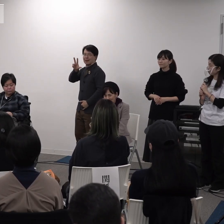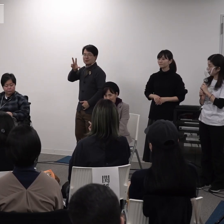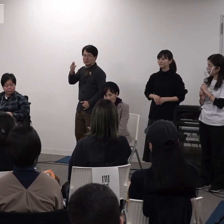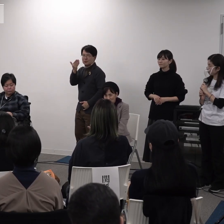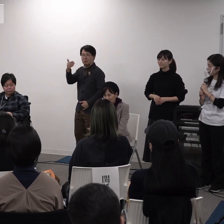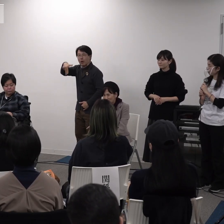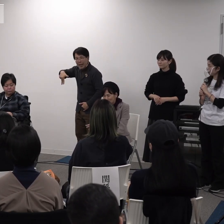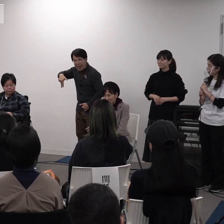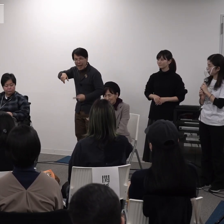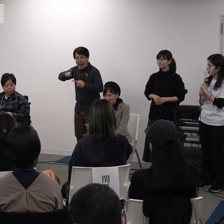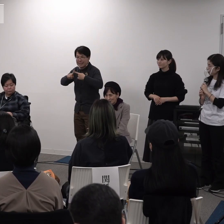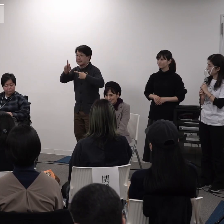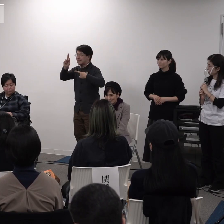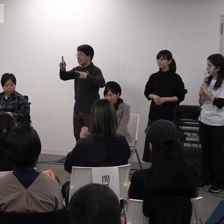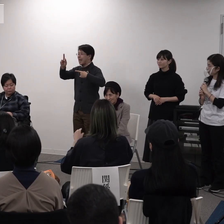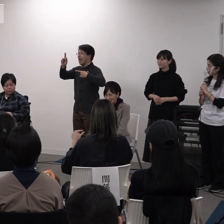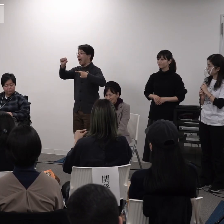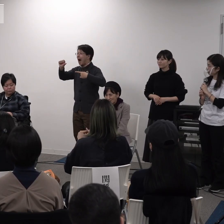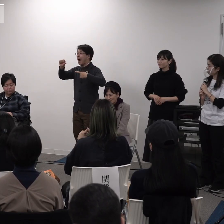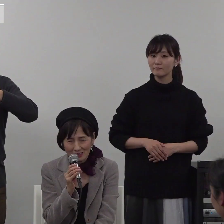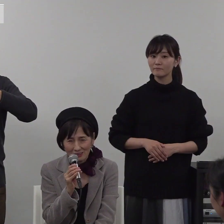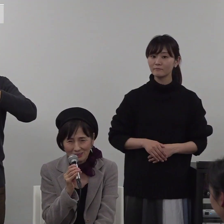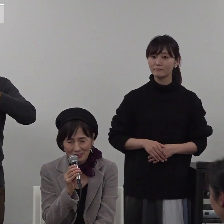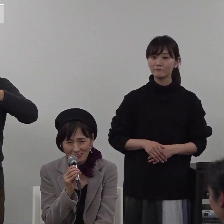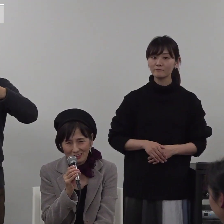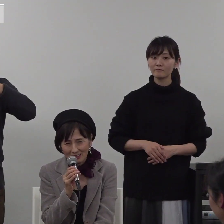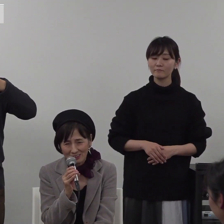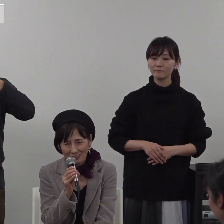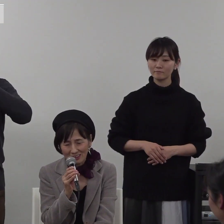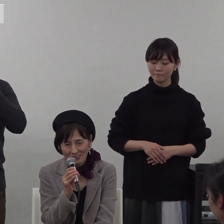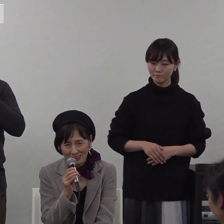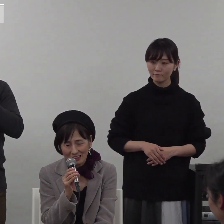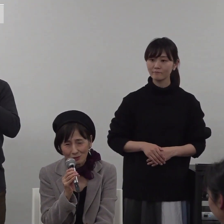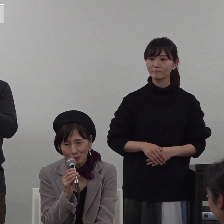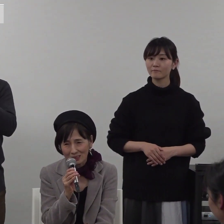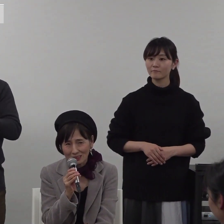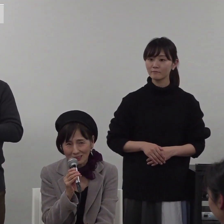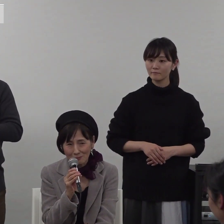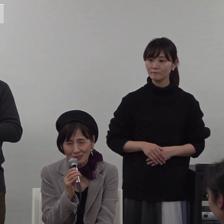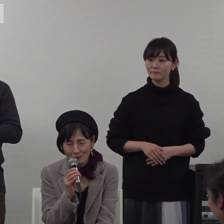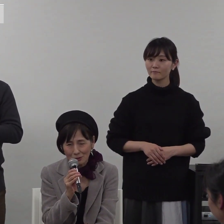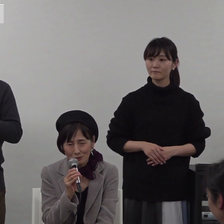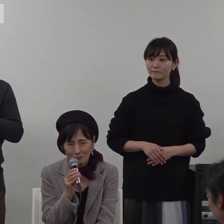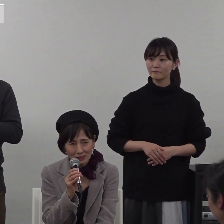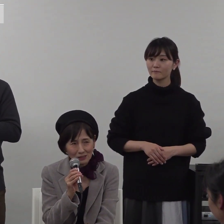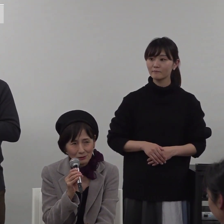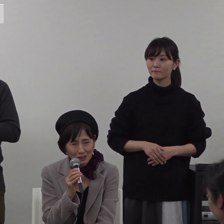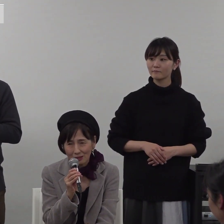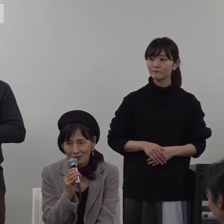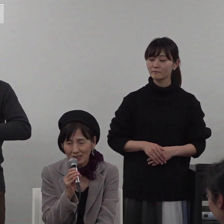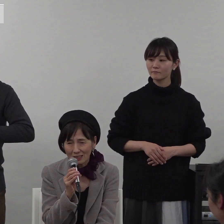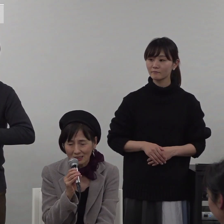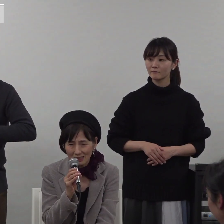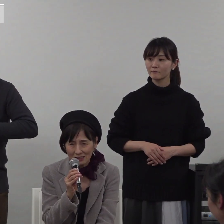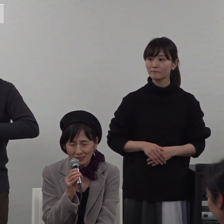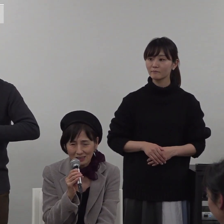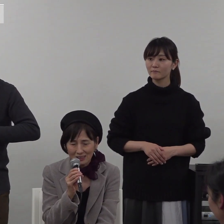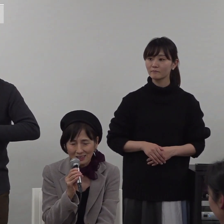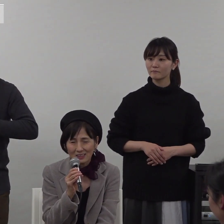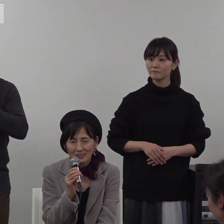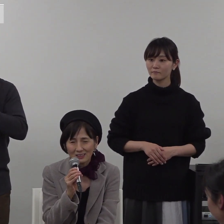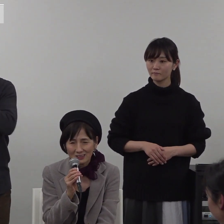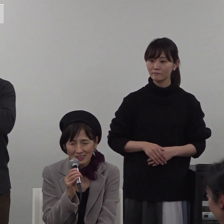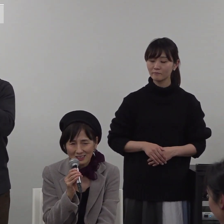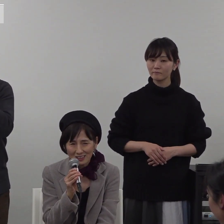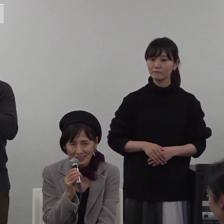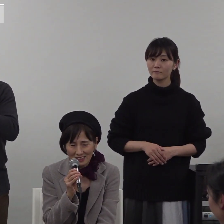まだまだ口に出せない人たち苦しんでる人たちあとお医者様でもまだこれがわからない眼科の先生や